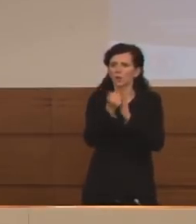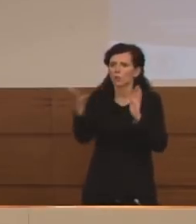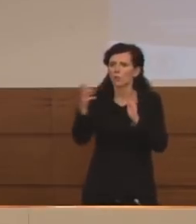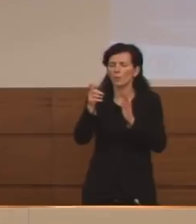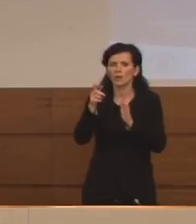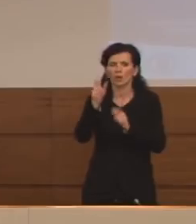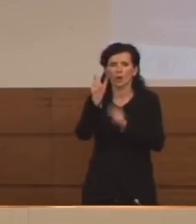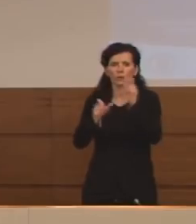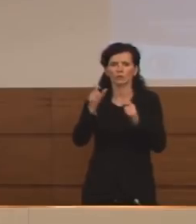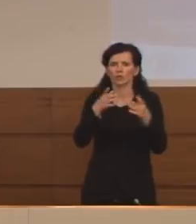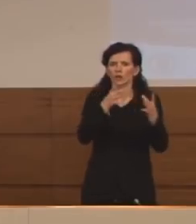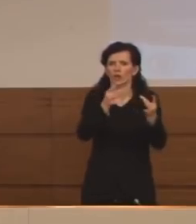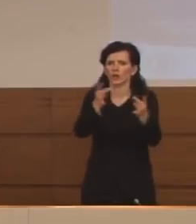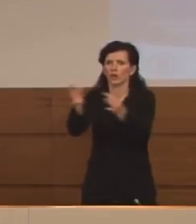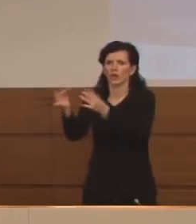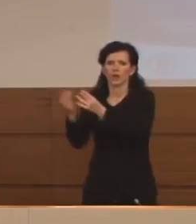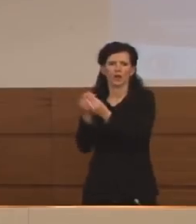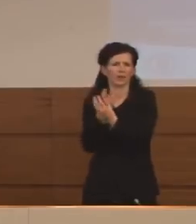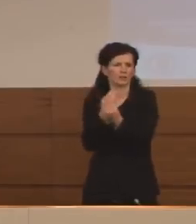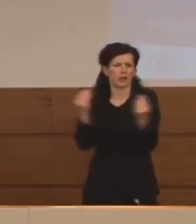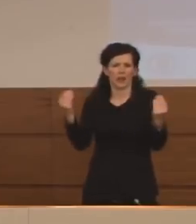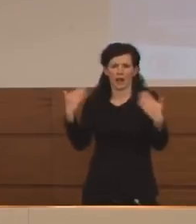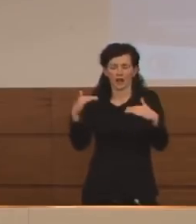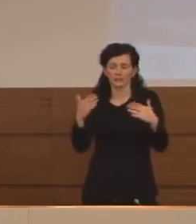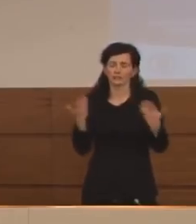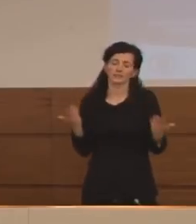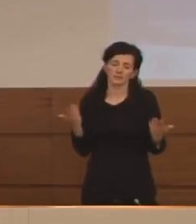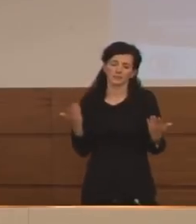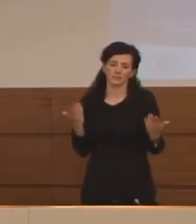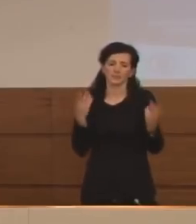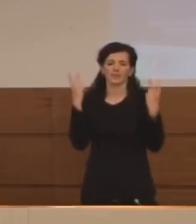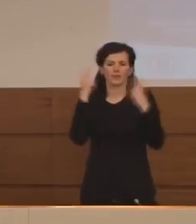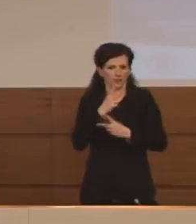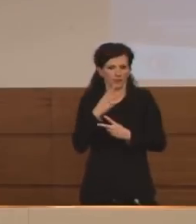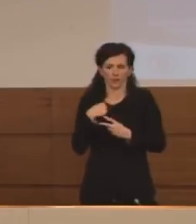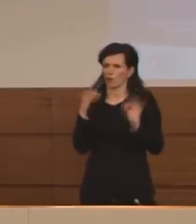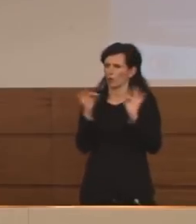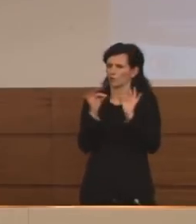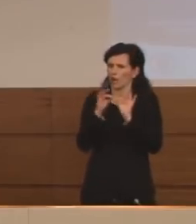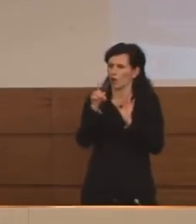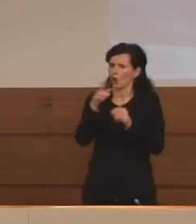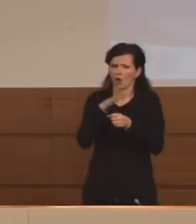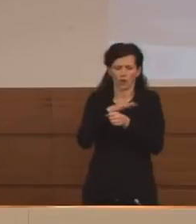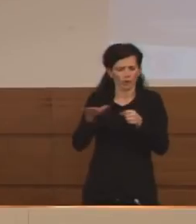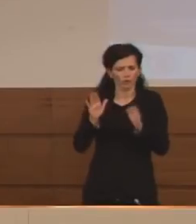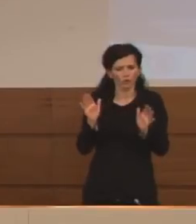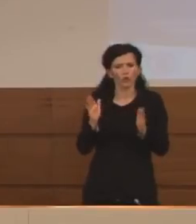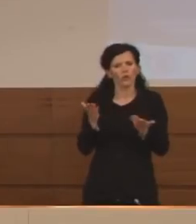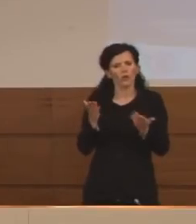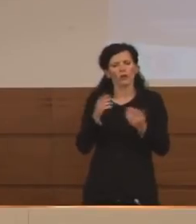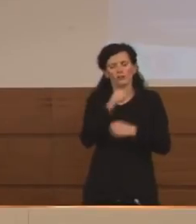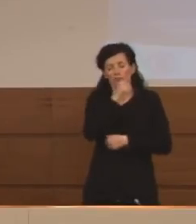Quindi io sono totalmente d'accordo che in questo momento va posta grande attenzione anche perché probabilmente dopo che succede?